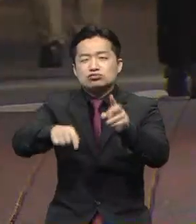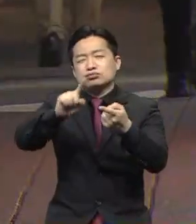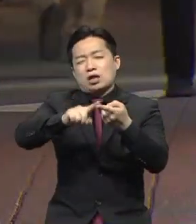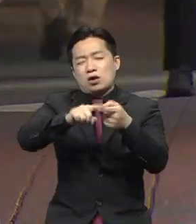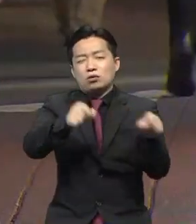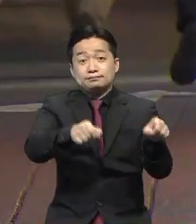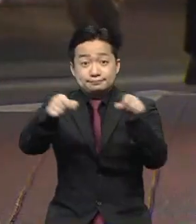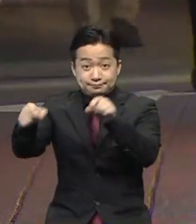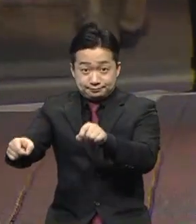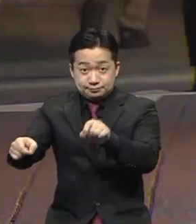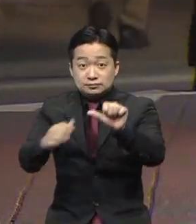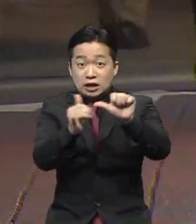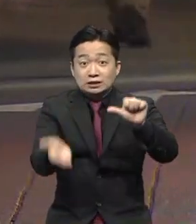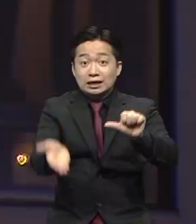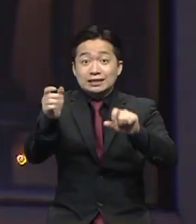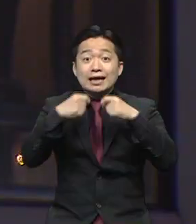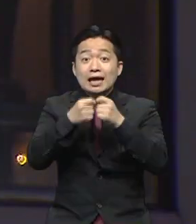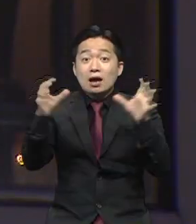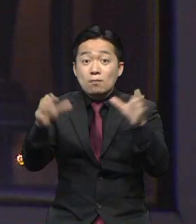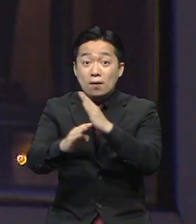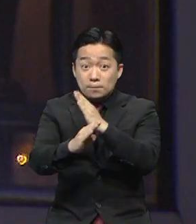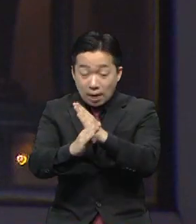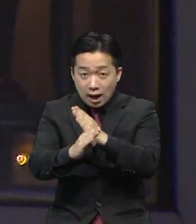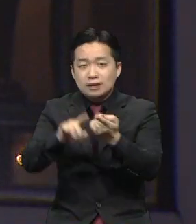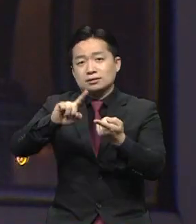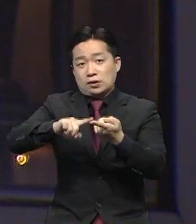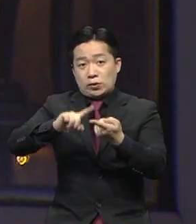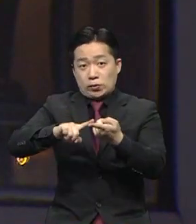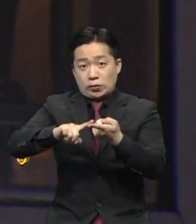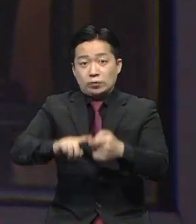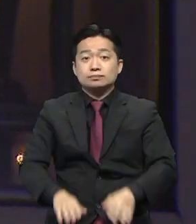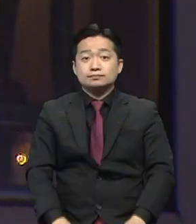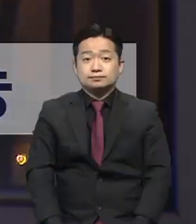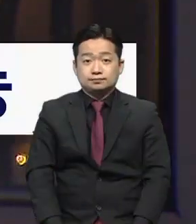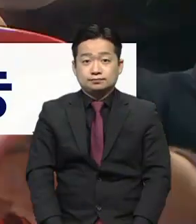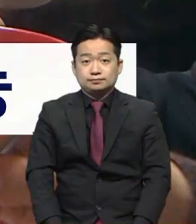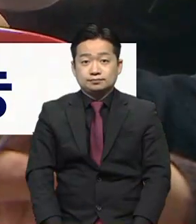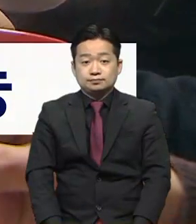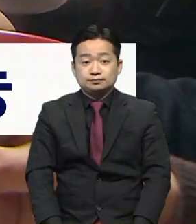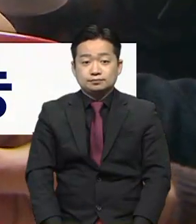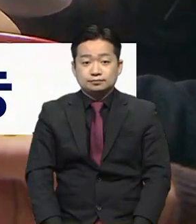5명 이상 사적 모임 금지는 그대로 유지되지만 상견례나 직계가족 모임,